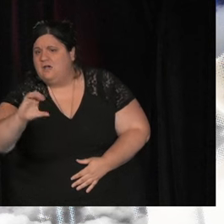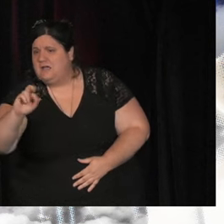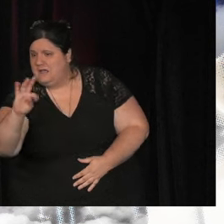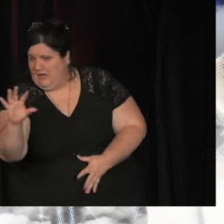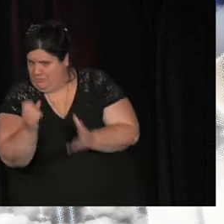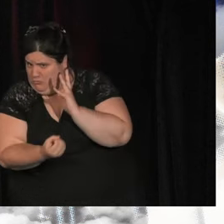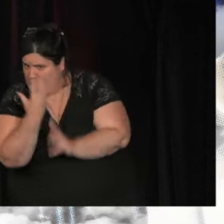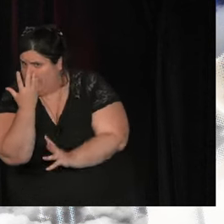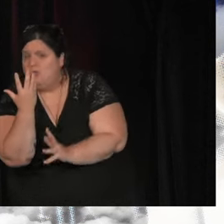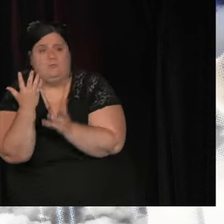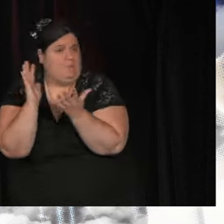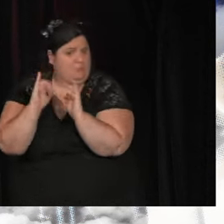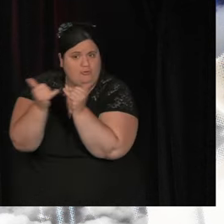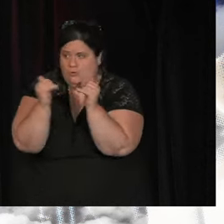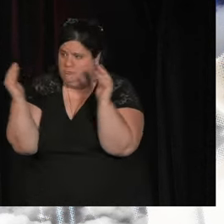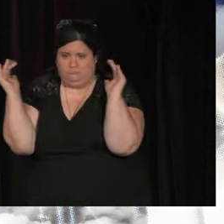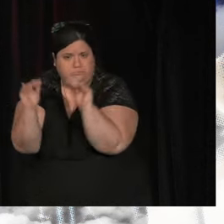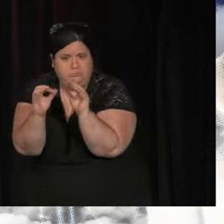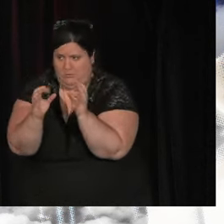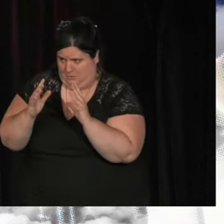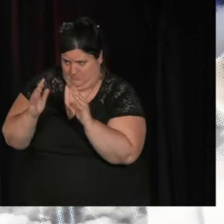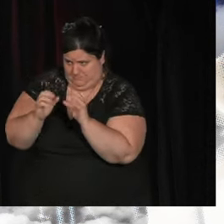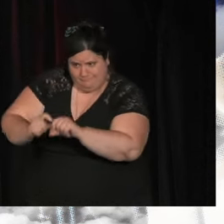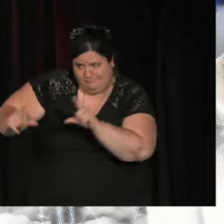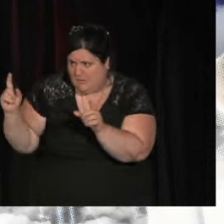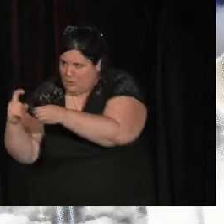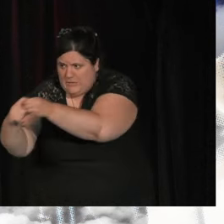"Peut-être qu'ils vont réussir à faire un jeu." Et bref, pendant des années, on n'a pas eu de news de ce projet Titan,